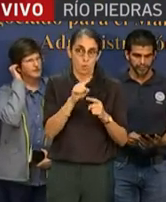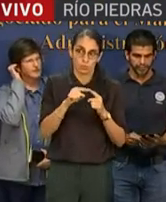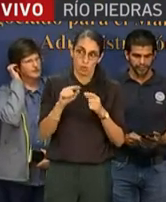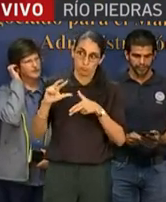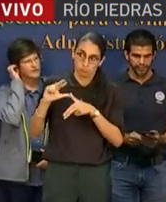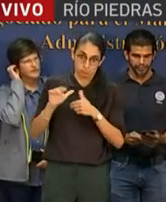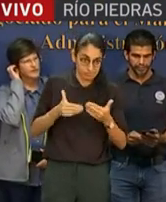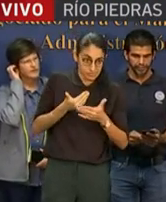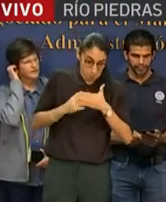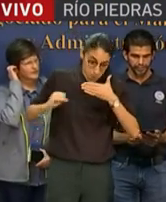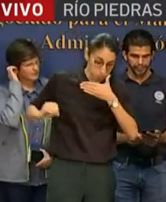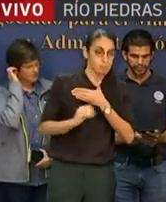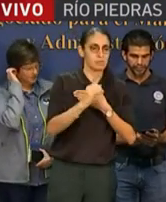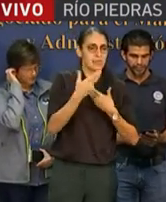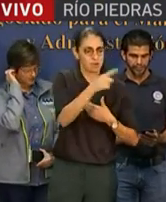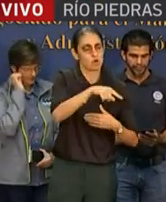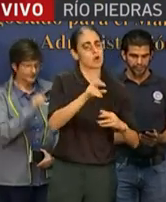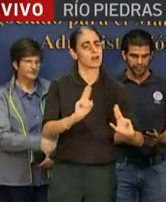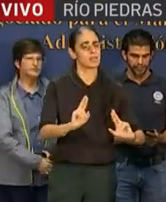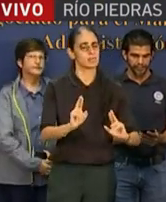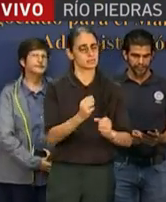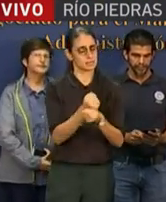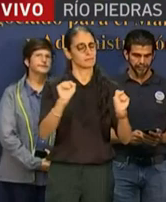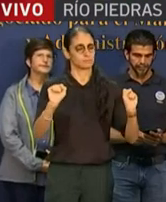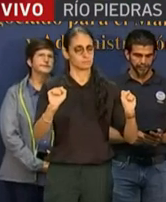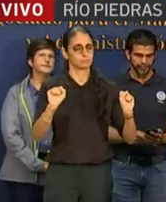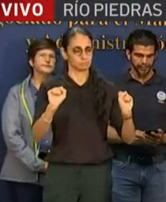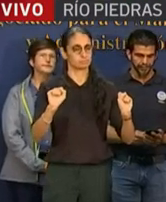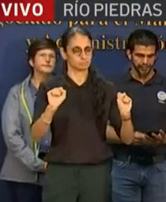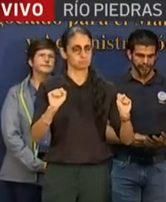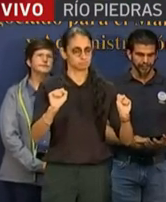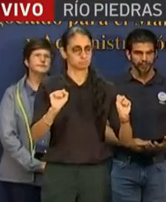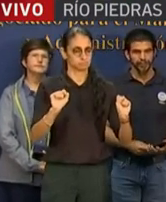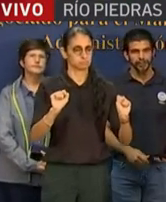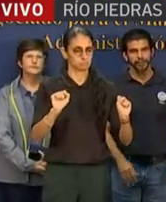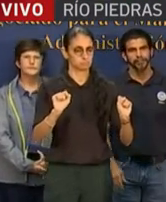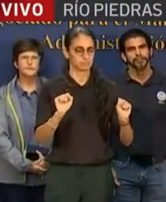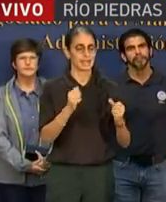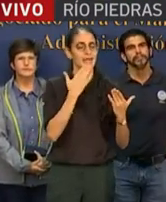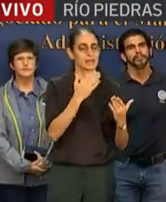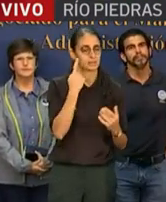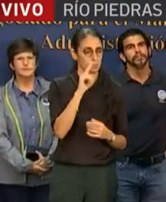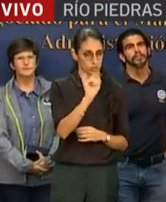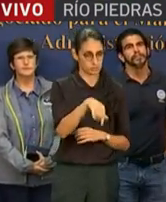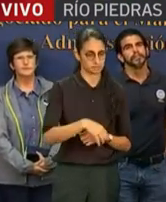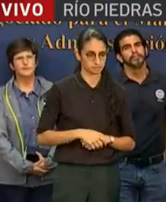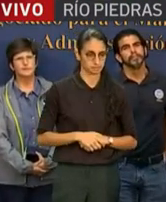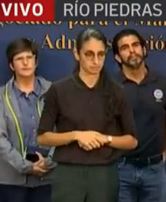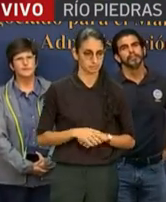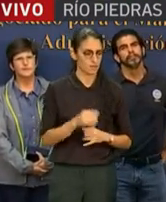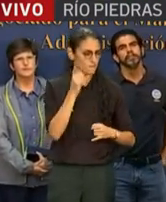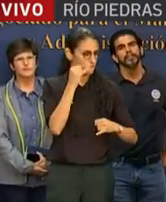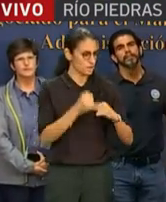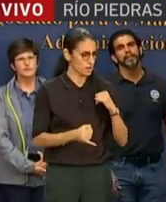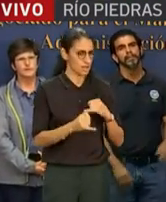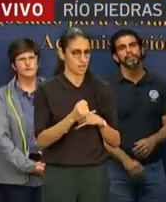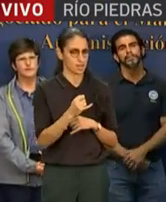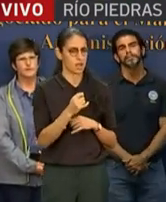PORQUE LO HEMOS VISTO. HE